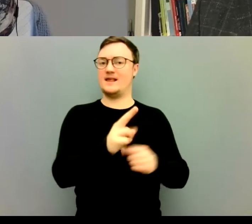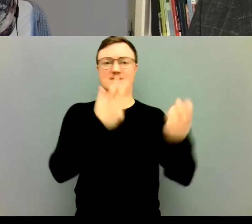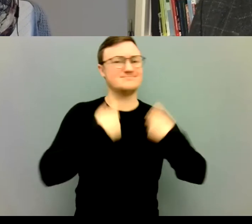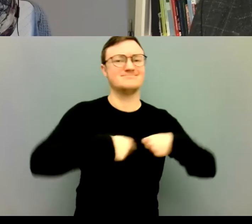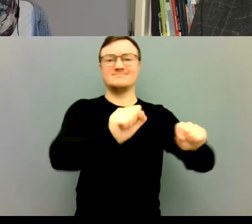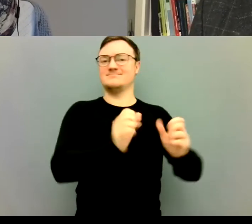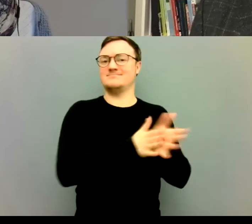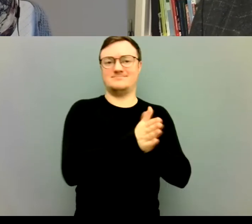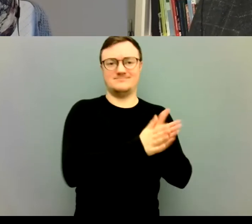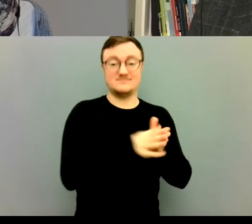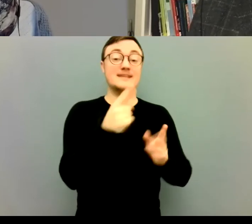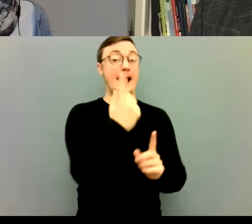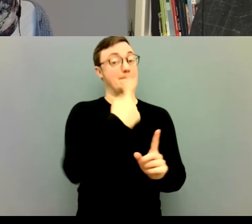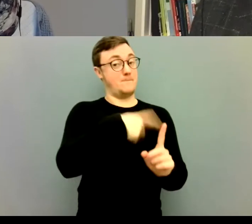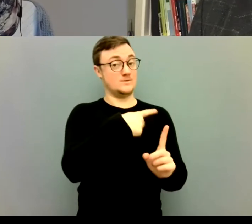Det var något positivt.